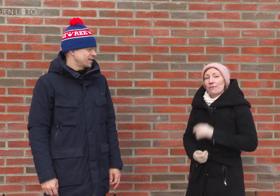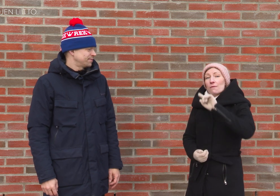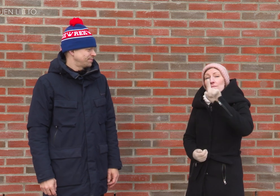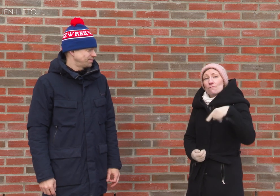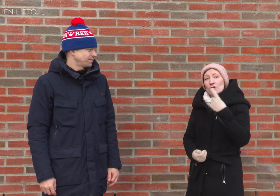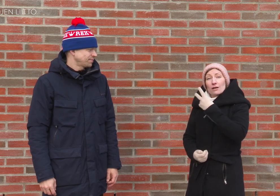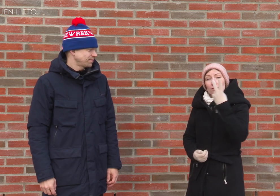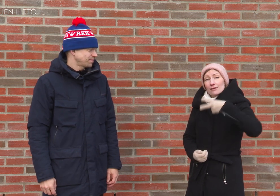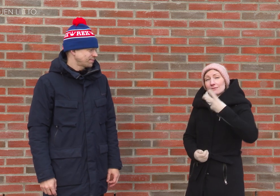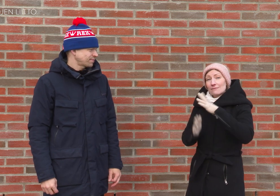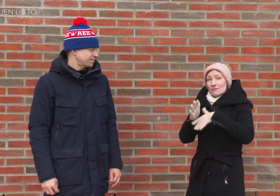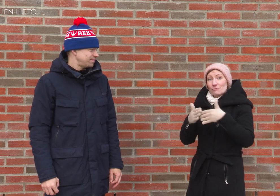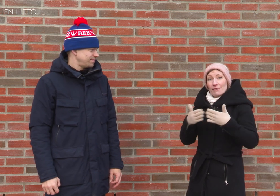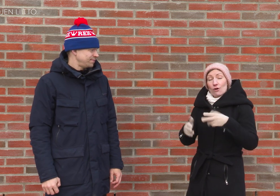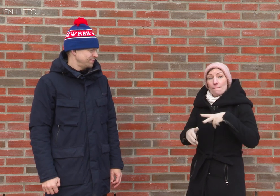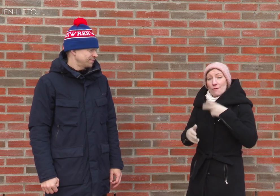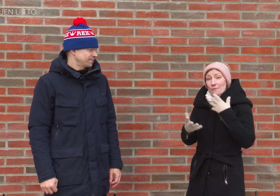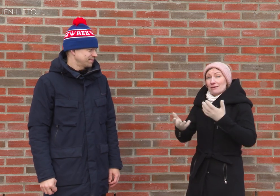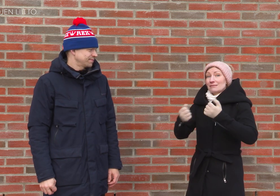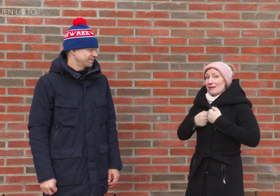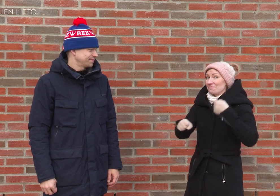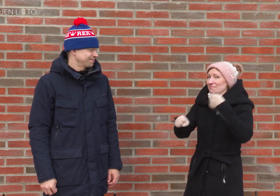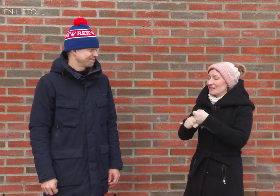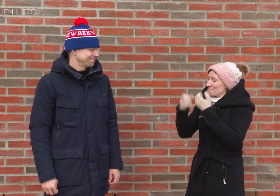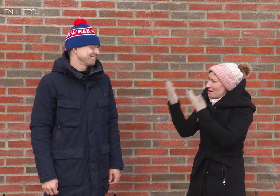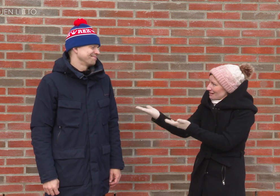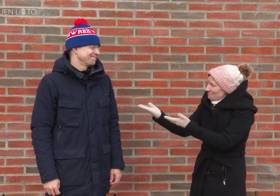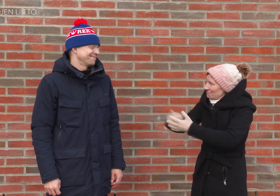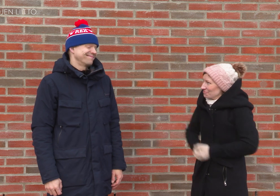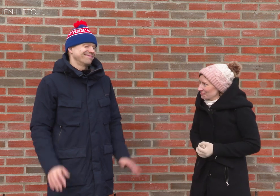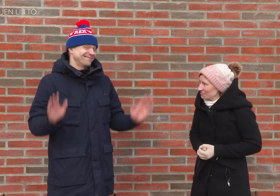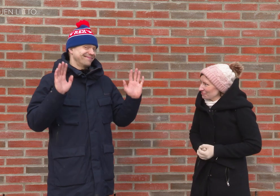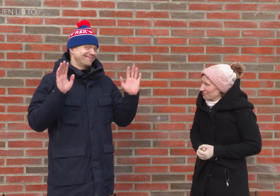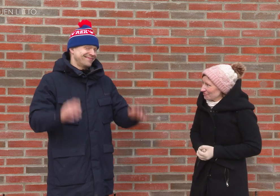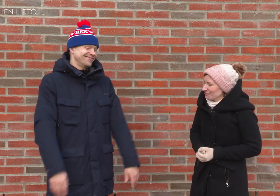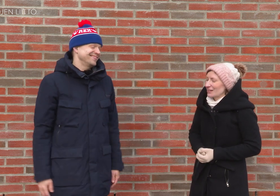Vuoden viittomakieliteko 2022 -palkinto on myönnetty Signmarkille. Moro.